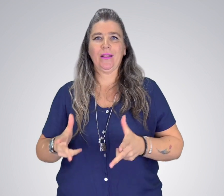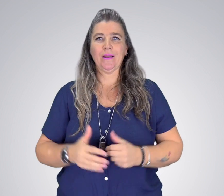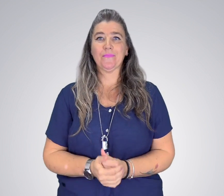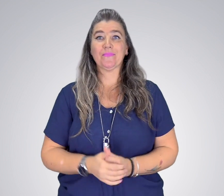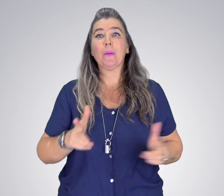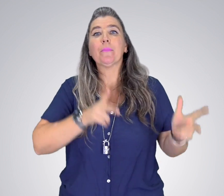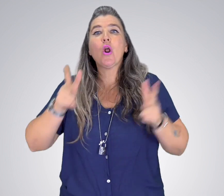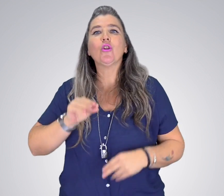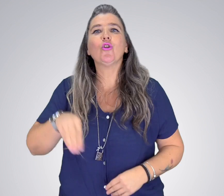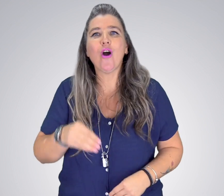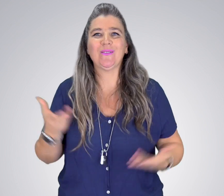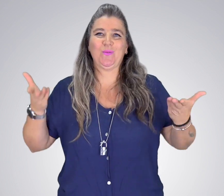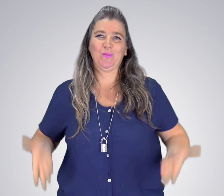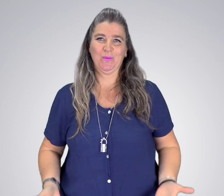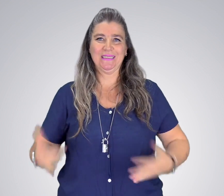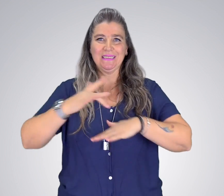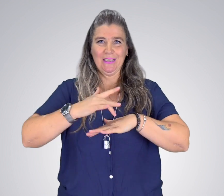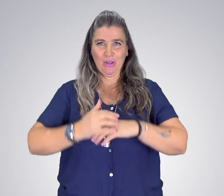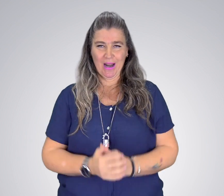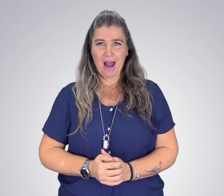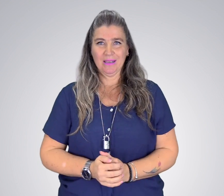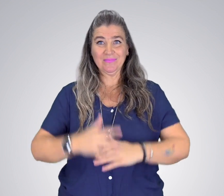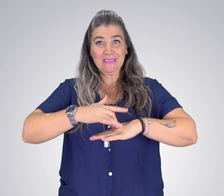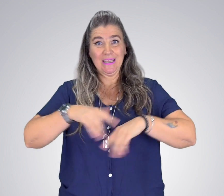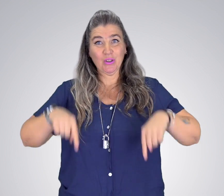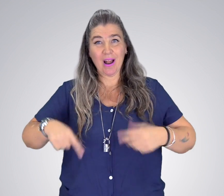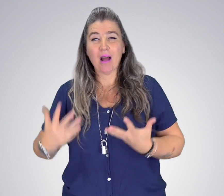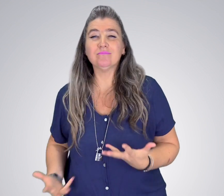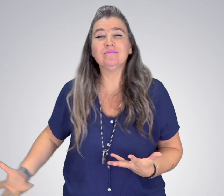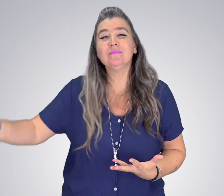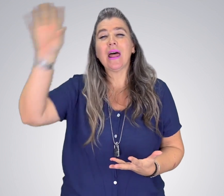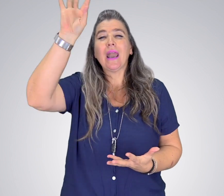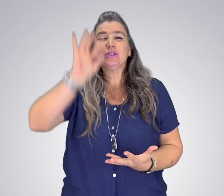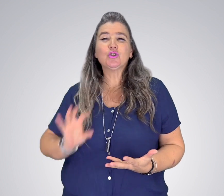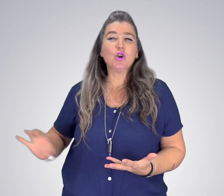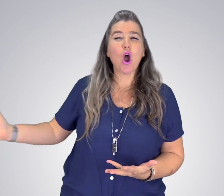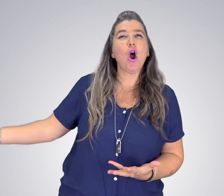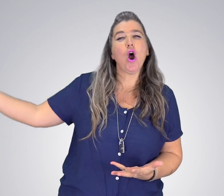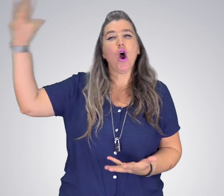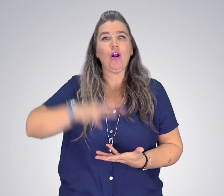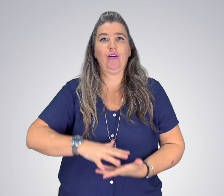saranno raccolte dalla Sede Centrale ENS, che, dopo aver messo insieme le proposte di tutte le Regioni,